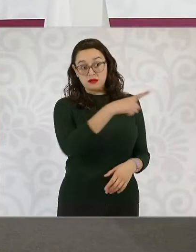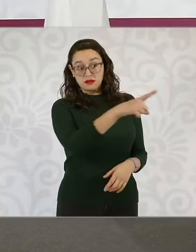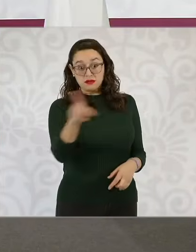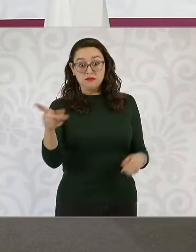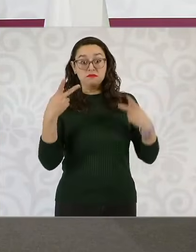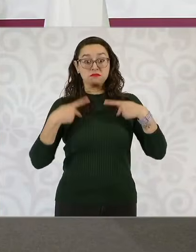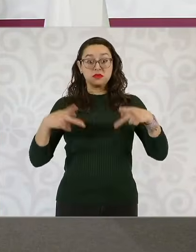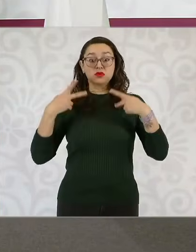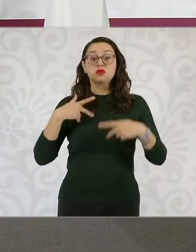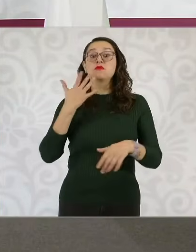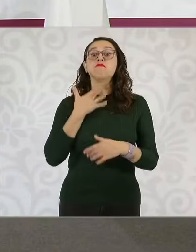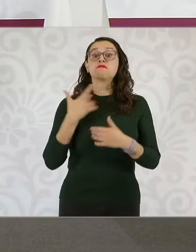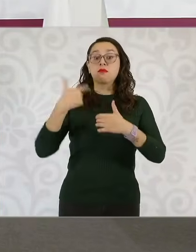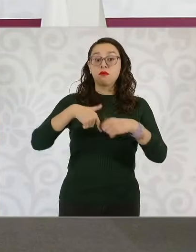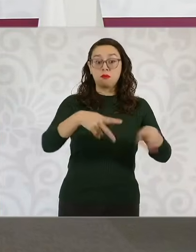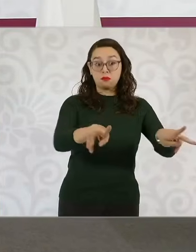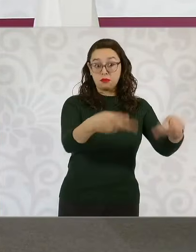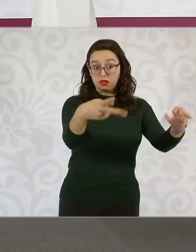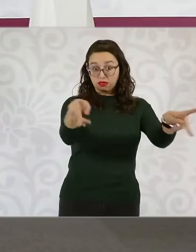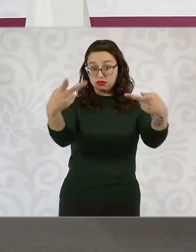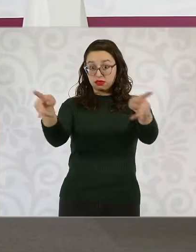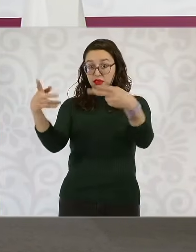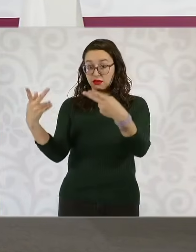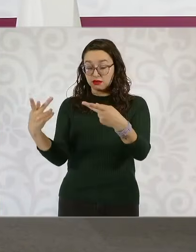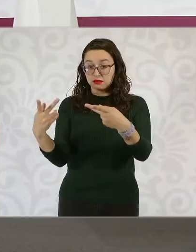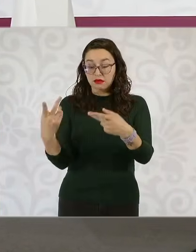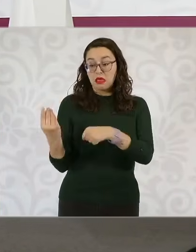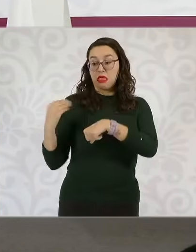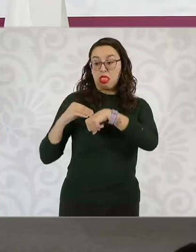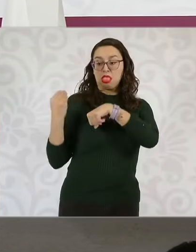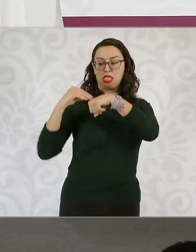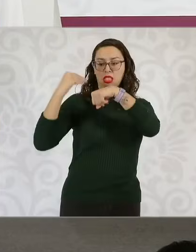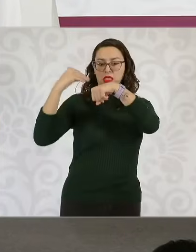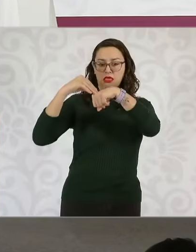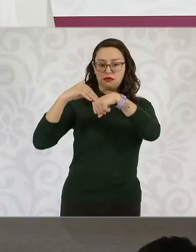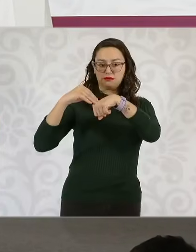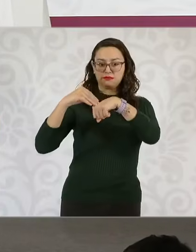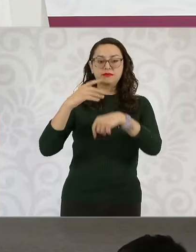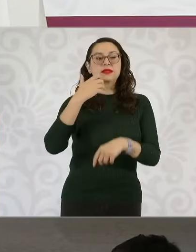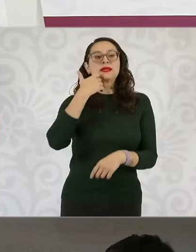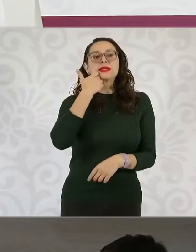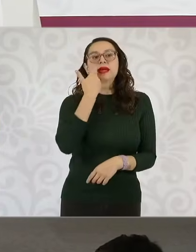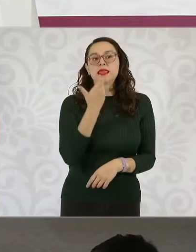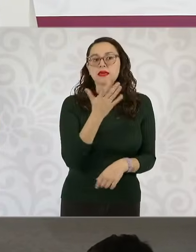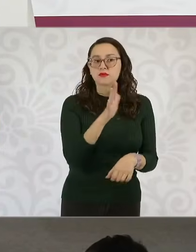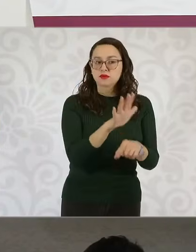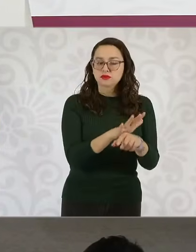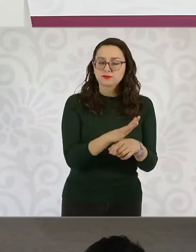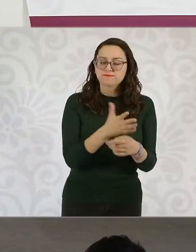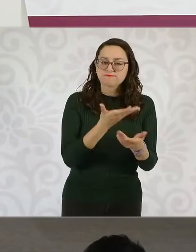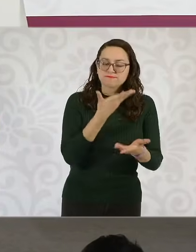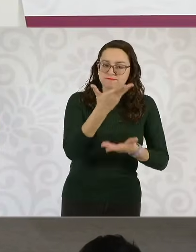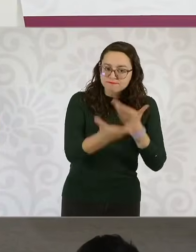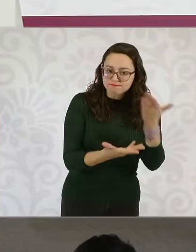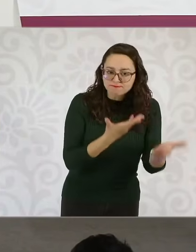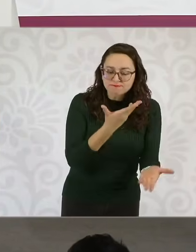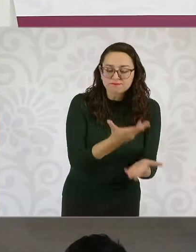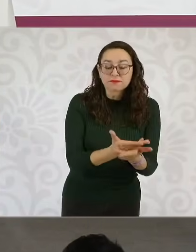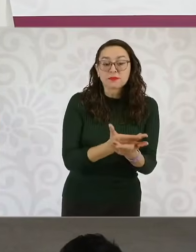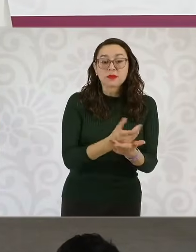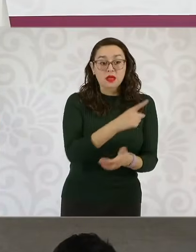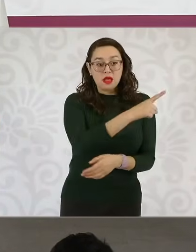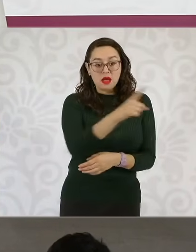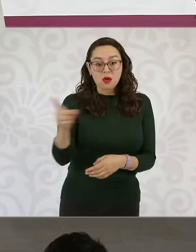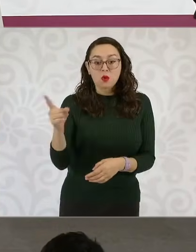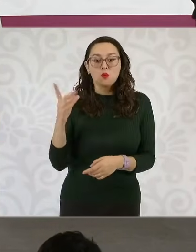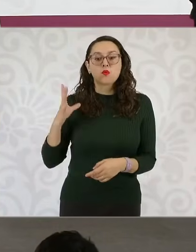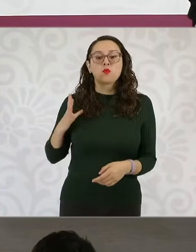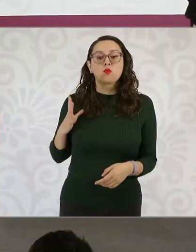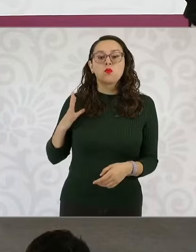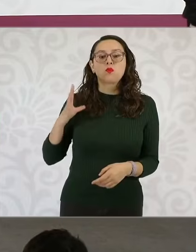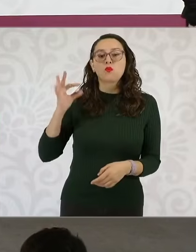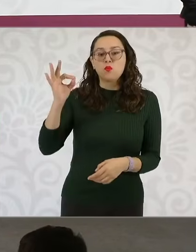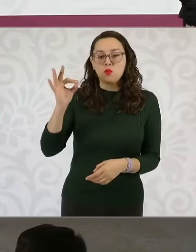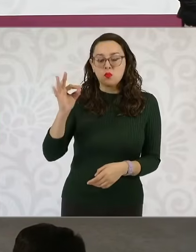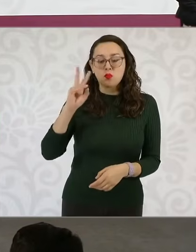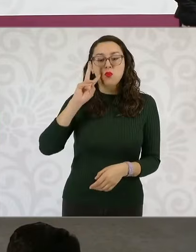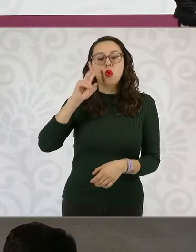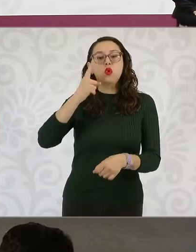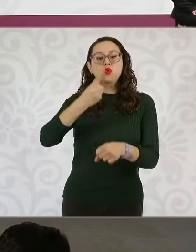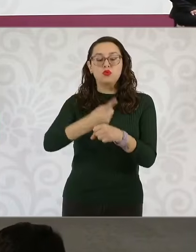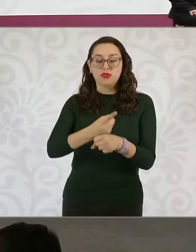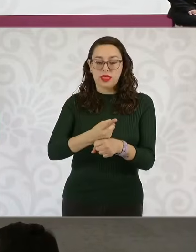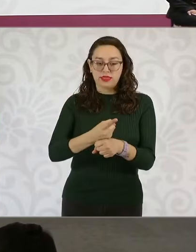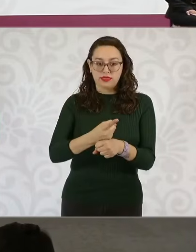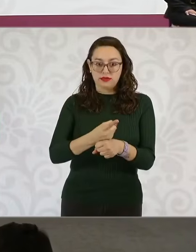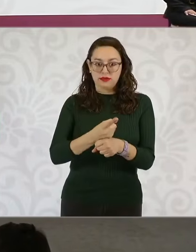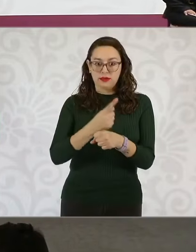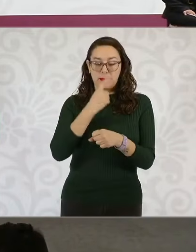voluntaria y ha habido y ha habido muy buena respuesta es que no aumente de 24 pesos En ningún